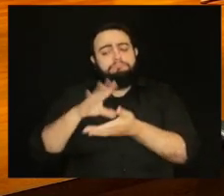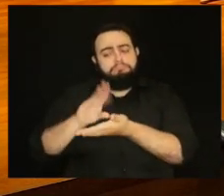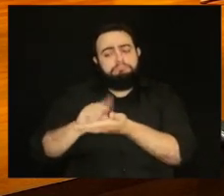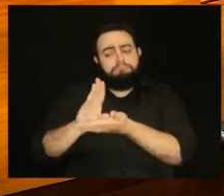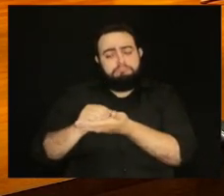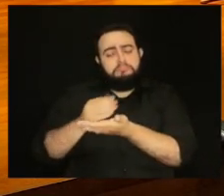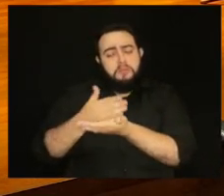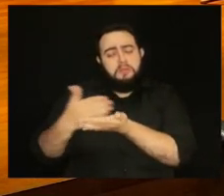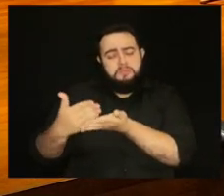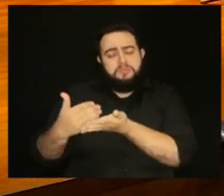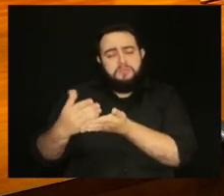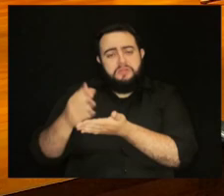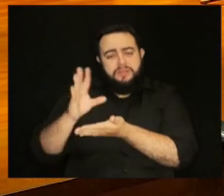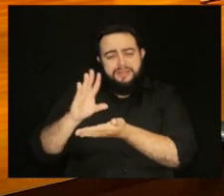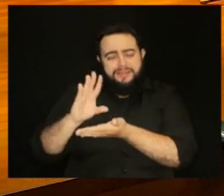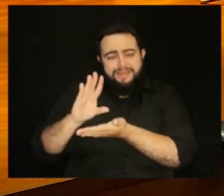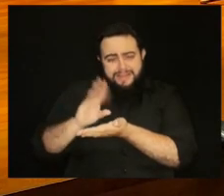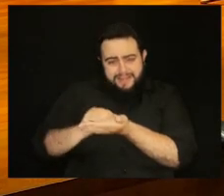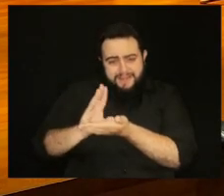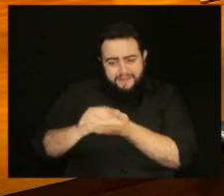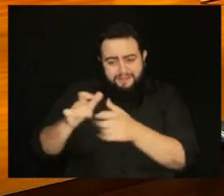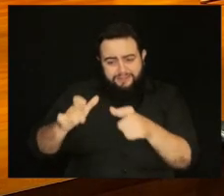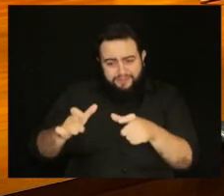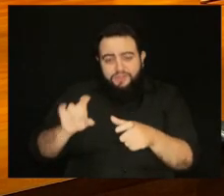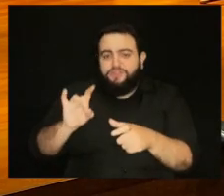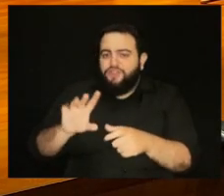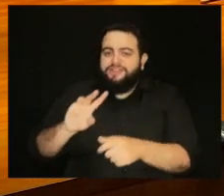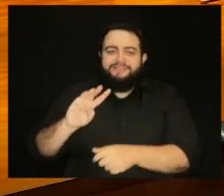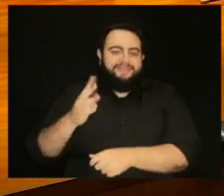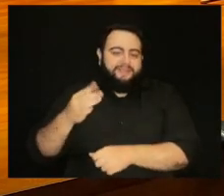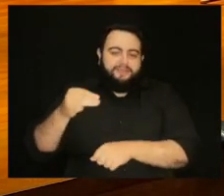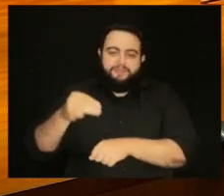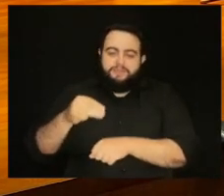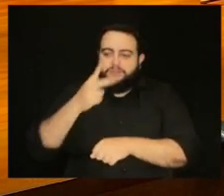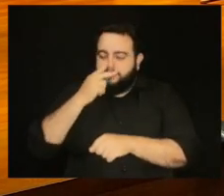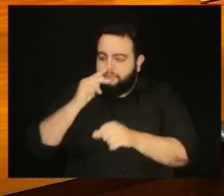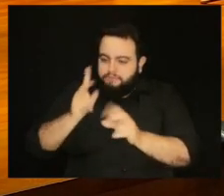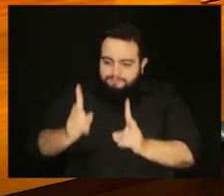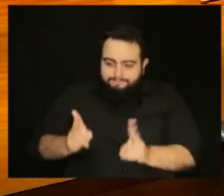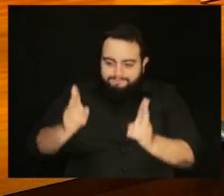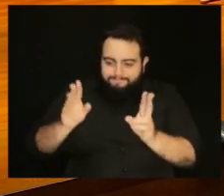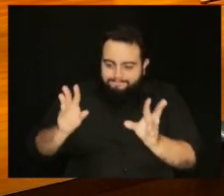3 minutos de cada lado. Então isso formata a canção popular em 3 minutos. Celina essa tem